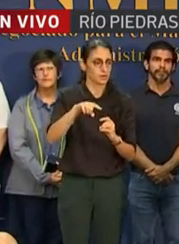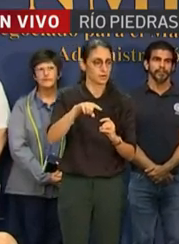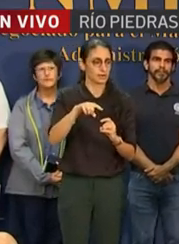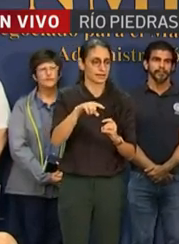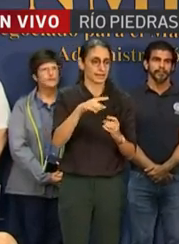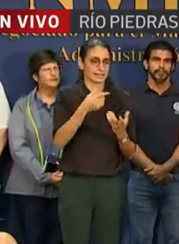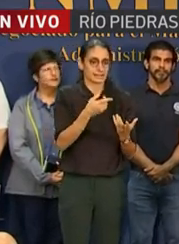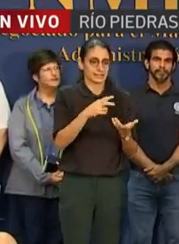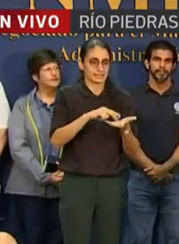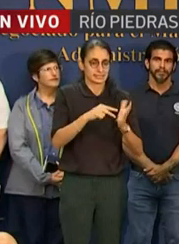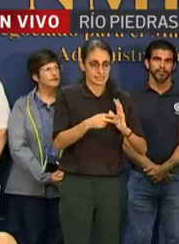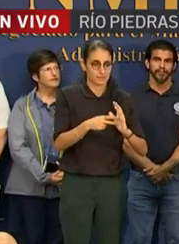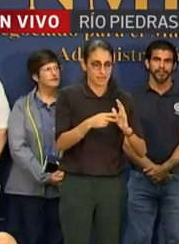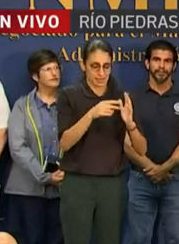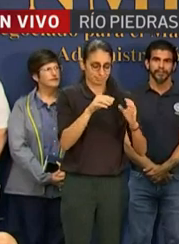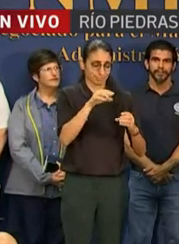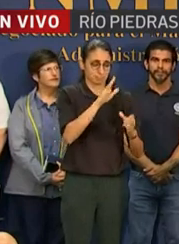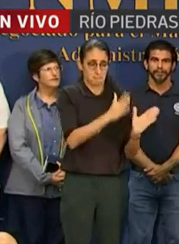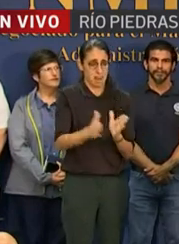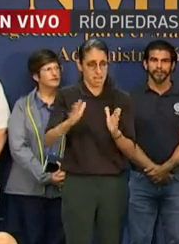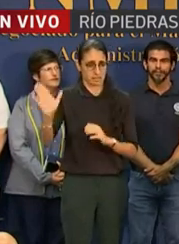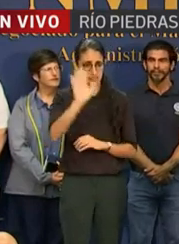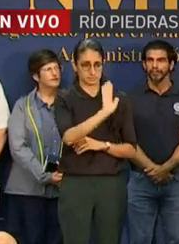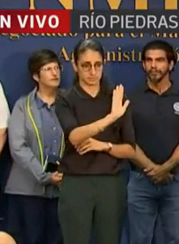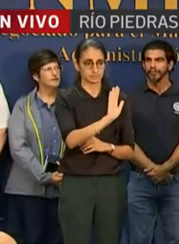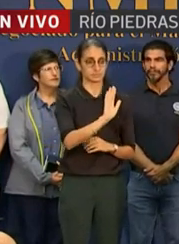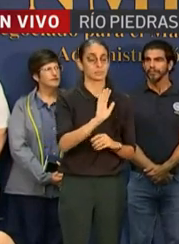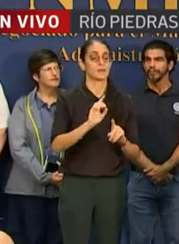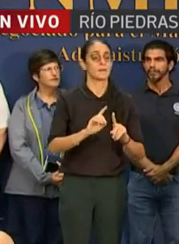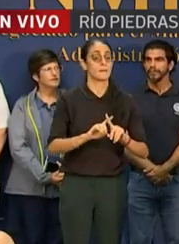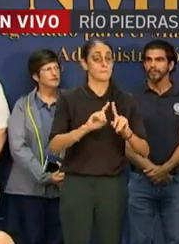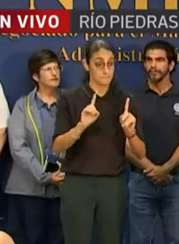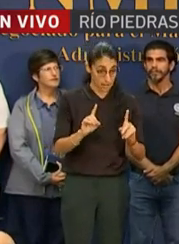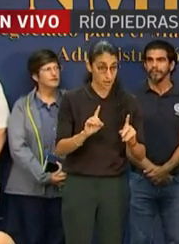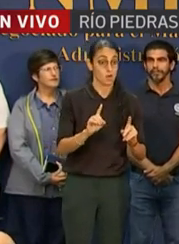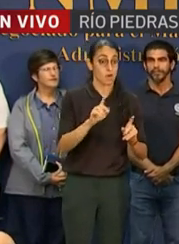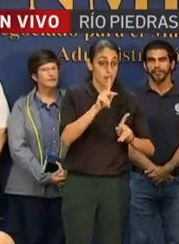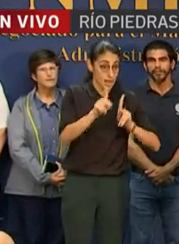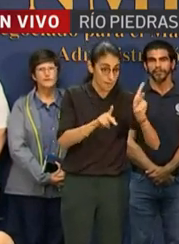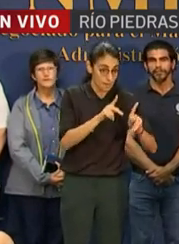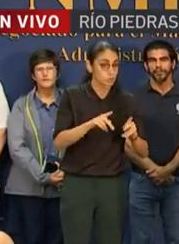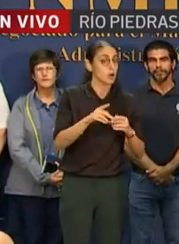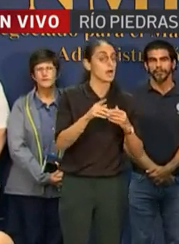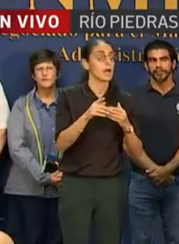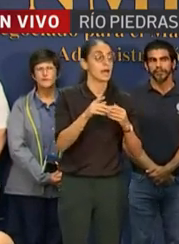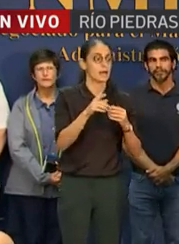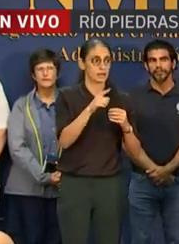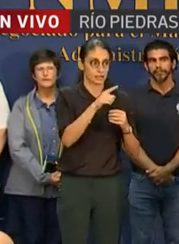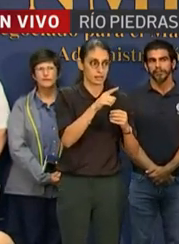TRAVÉS DEL PERSONAL, DEL